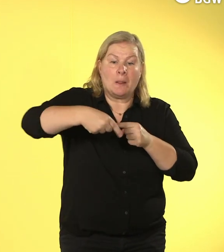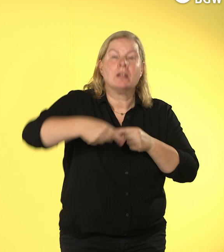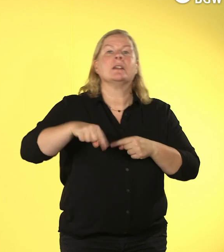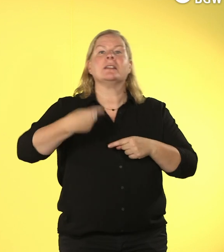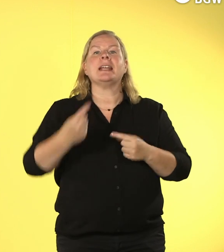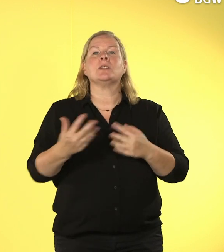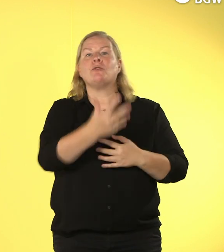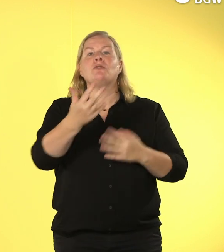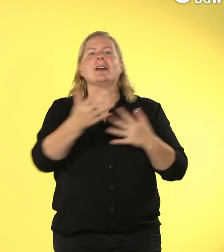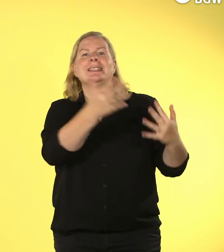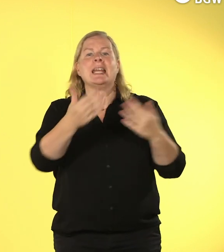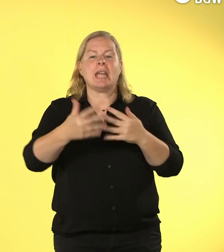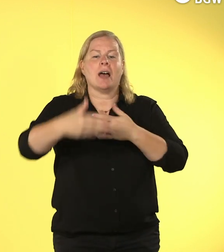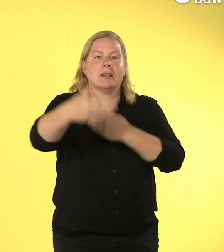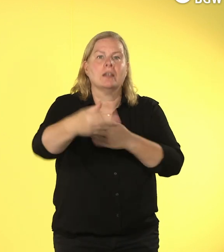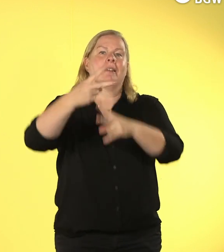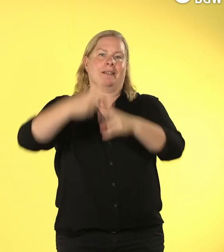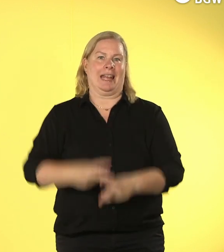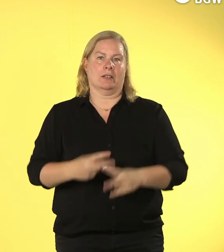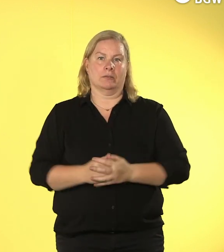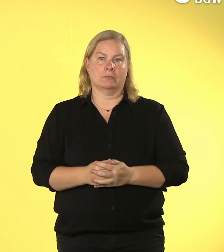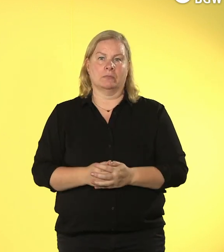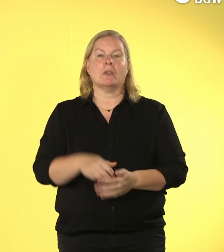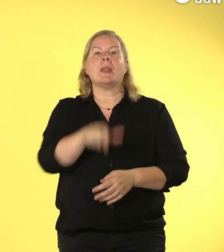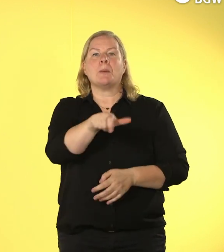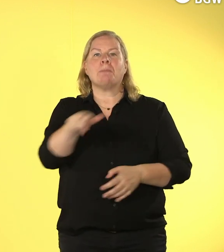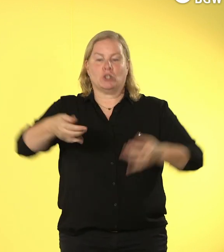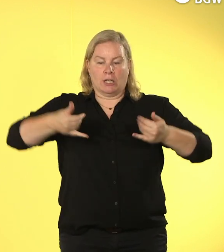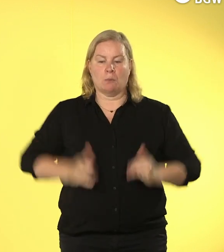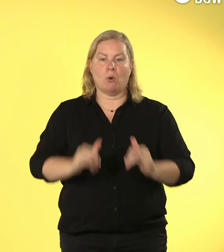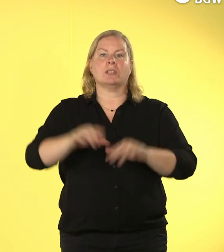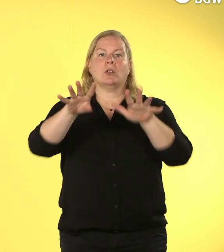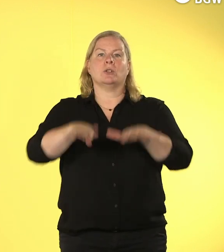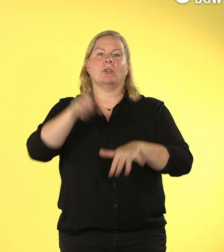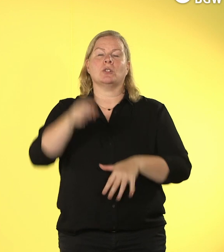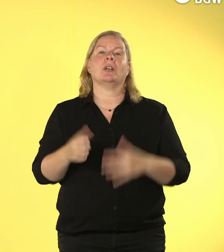Alle, die geboren sind von 1946 bis 64,